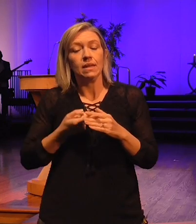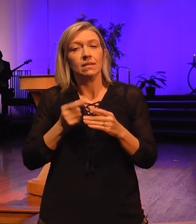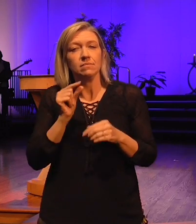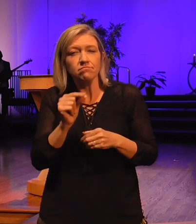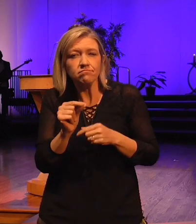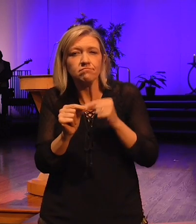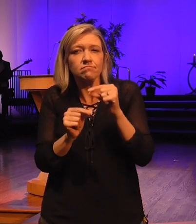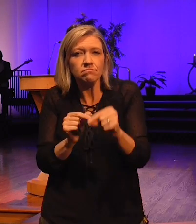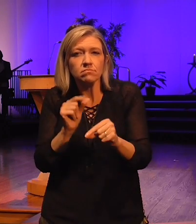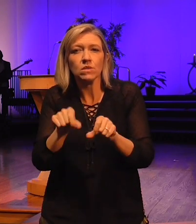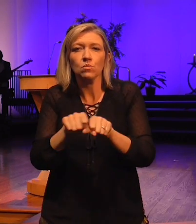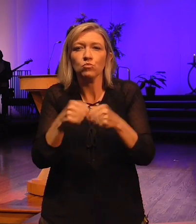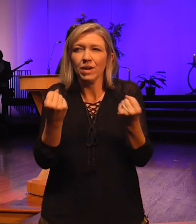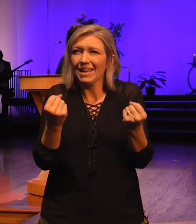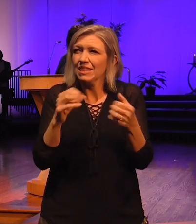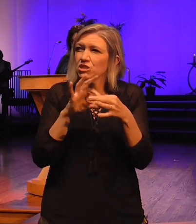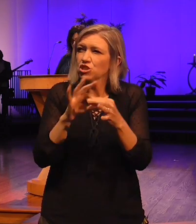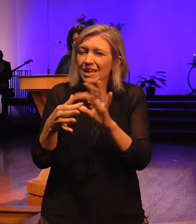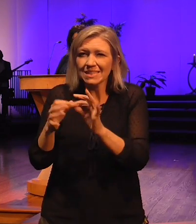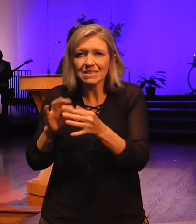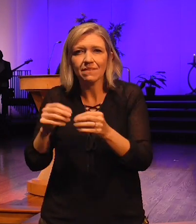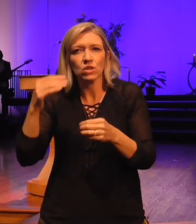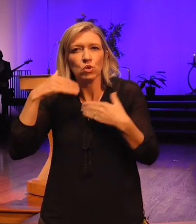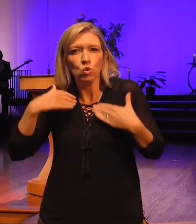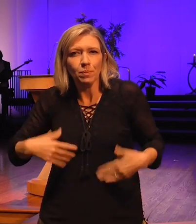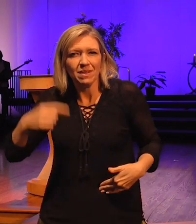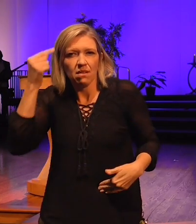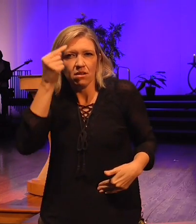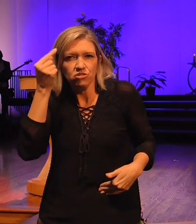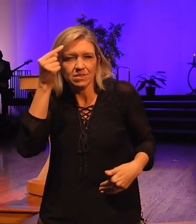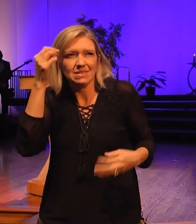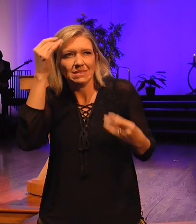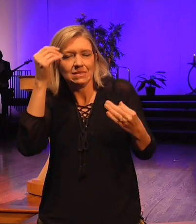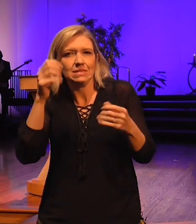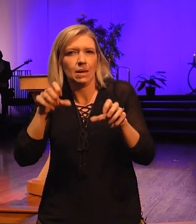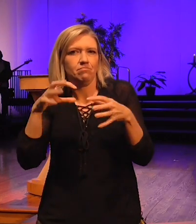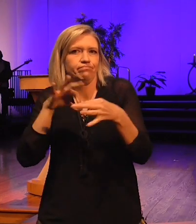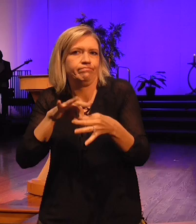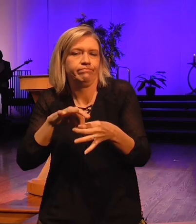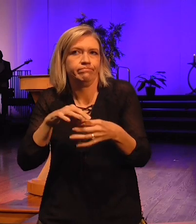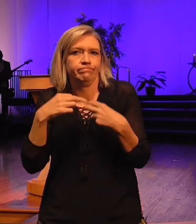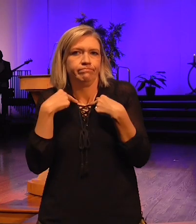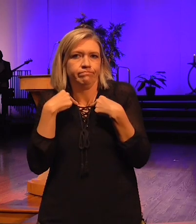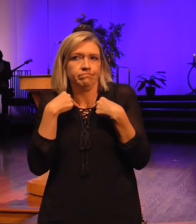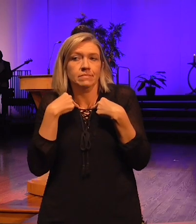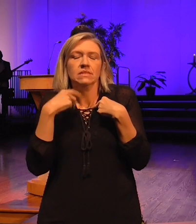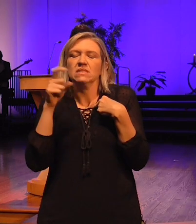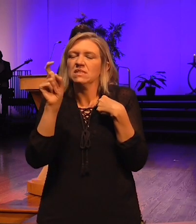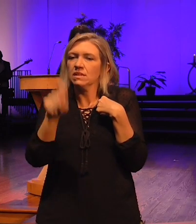la conciencia humana que nos ata, es absolutamente necesario que lo tengamos. para romperlo absolutamente